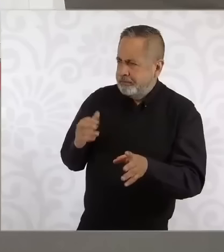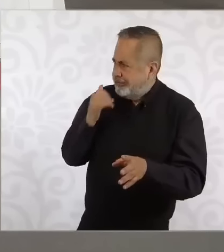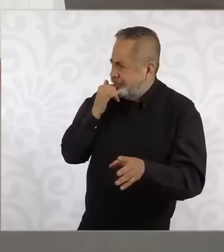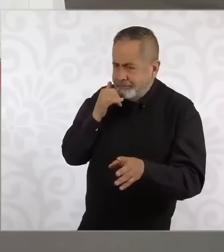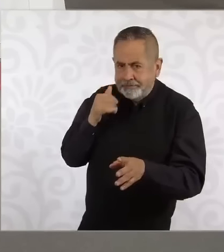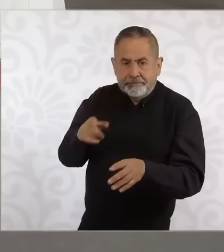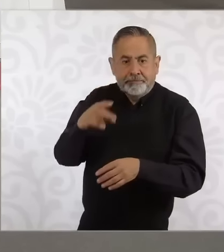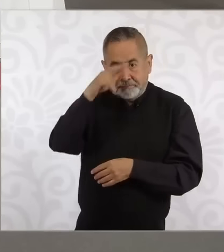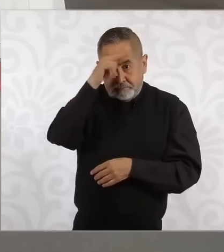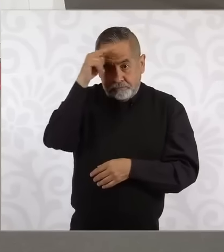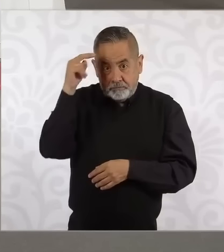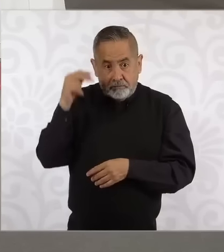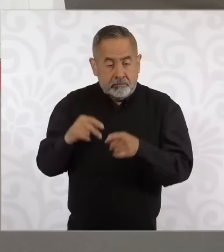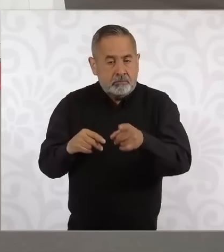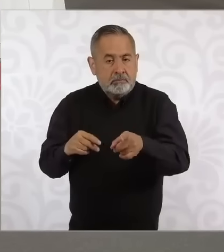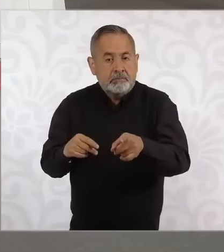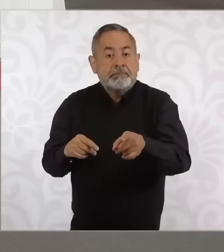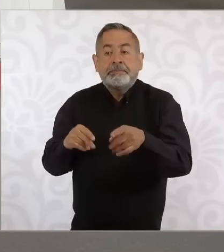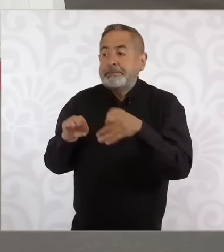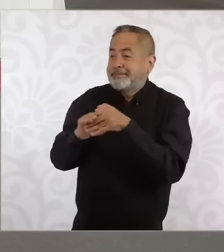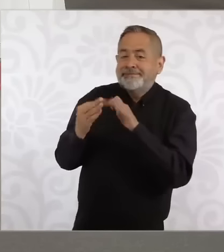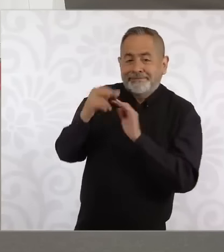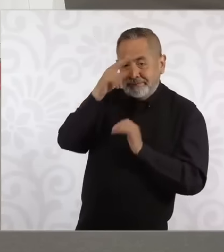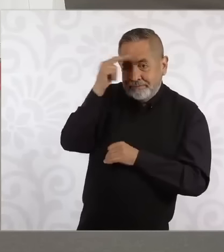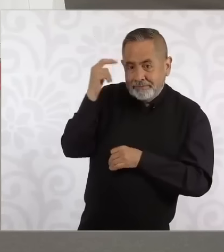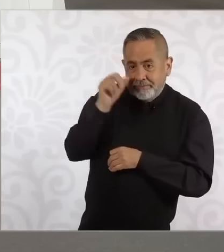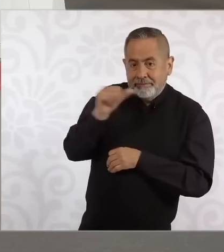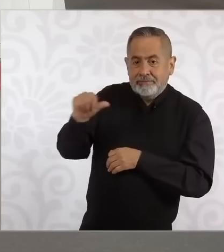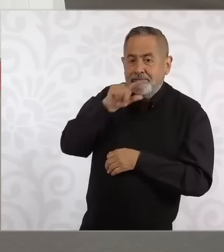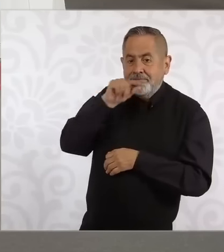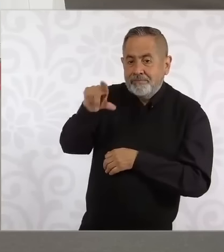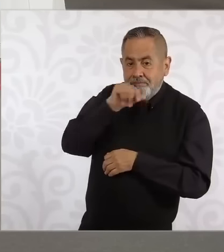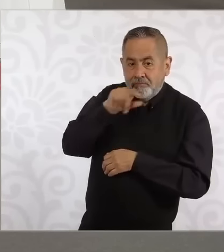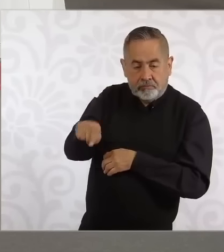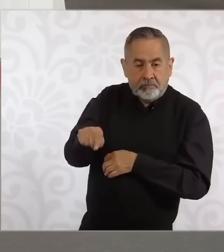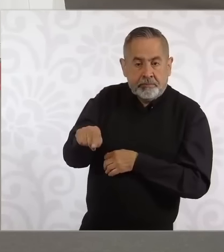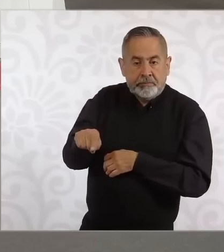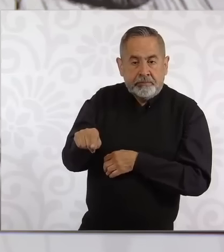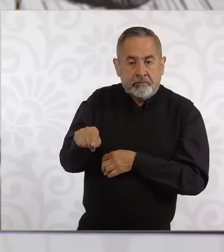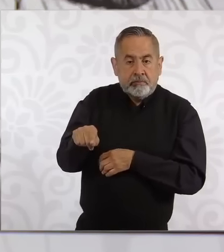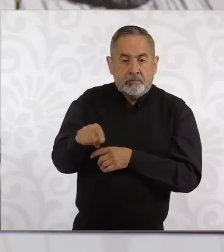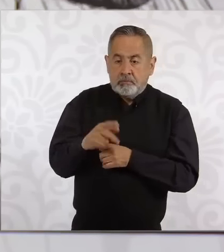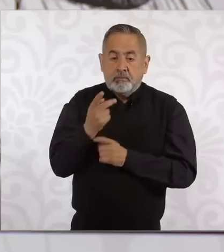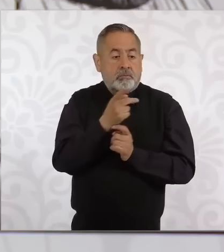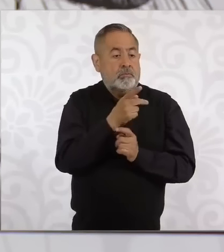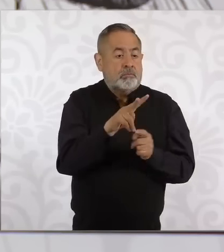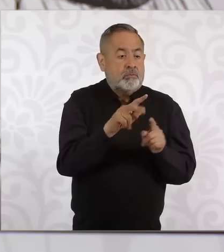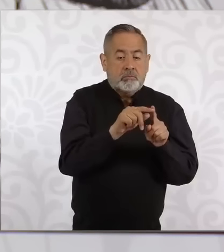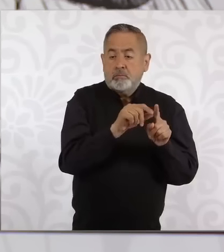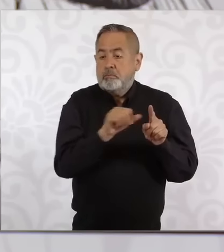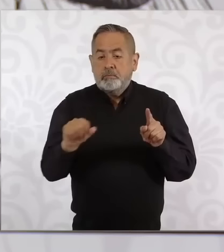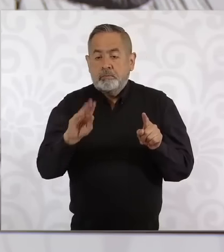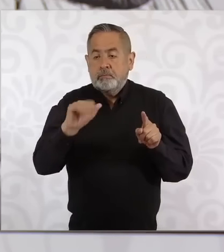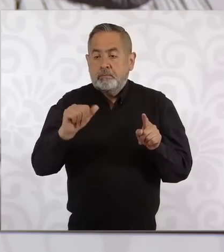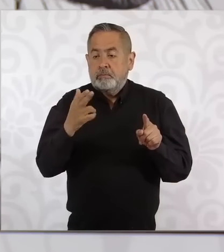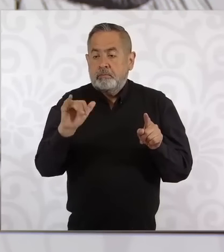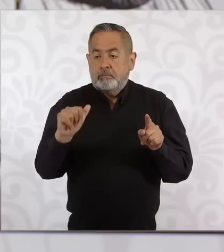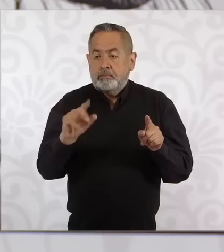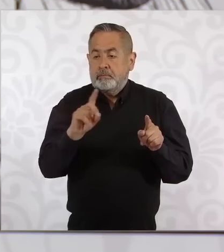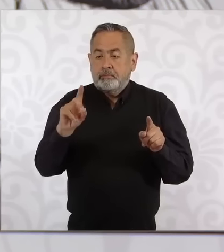en Nayarita y Jalisco. De Nayarita, Jalisco, eh de Puerto Vallarta, Bahía de Banderas, que